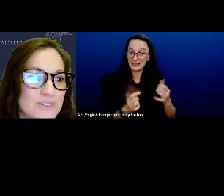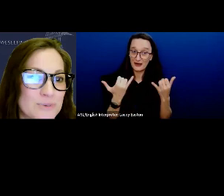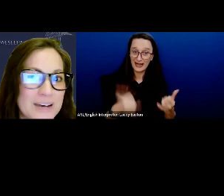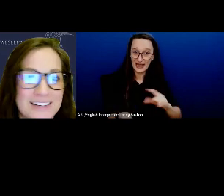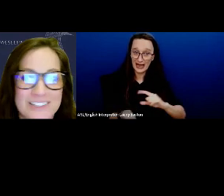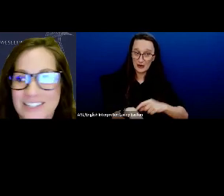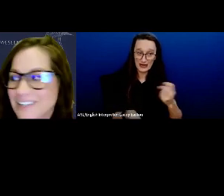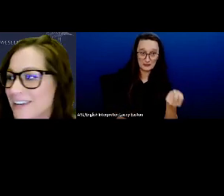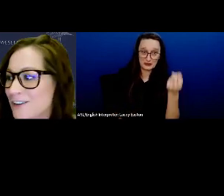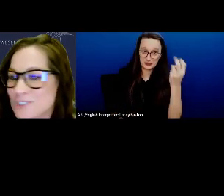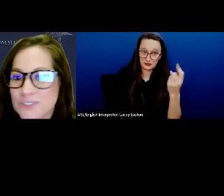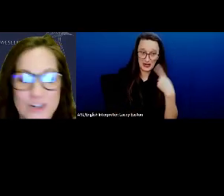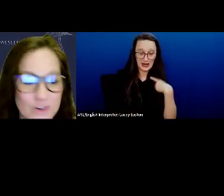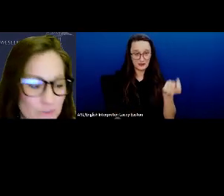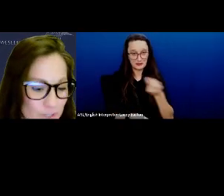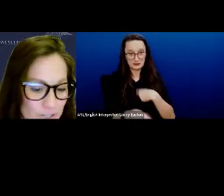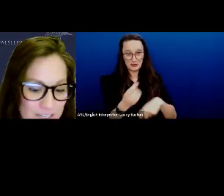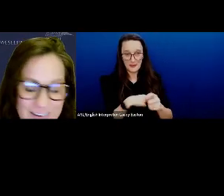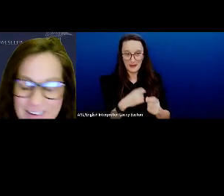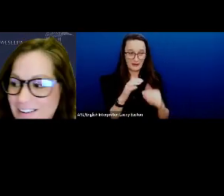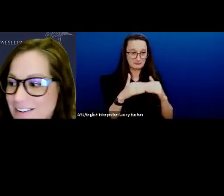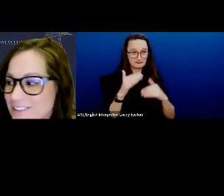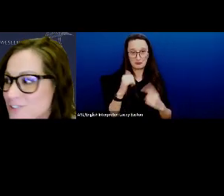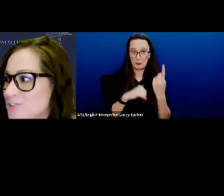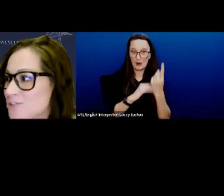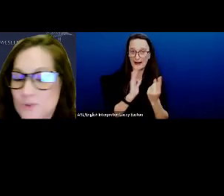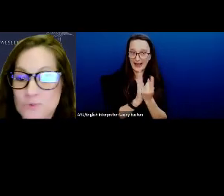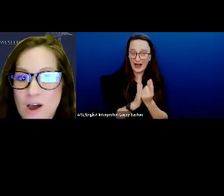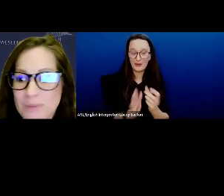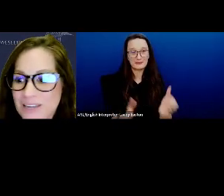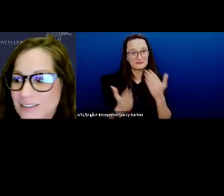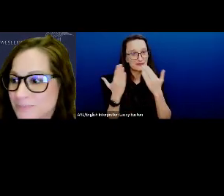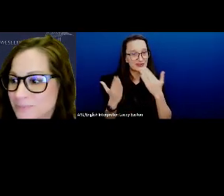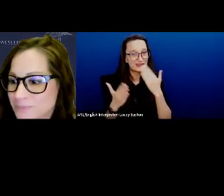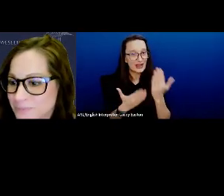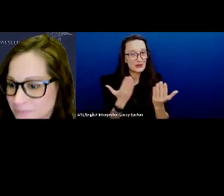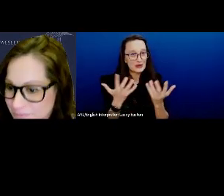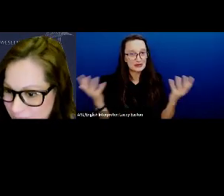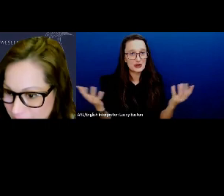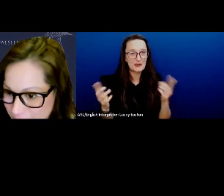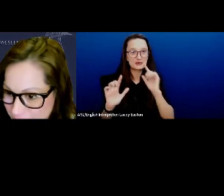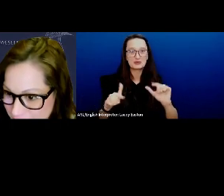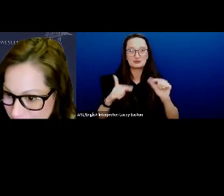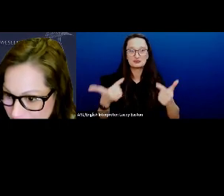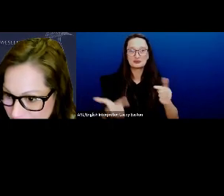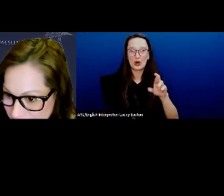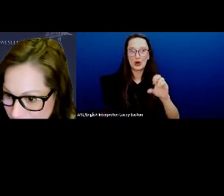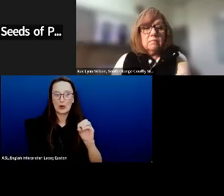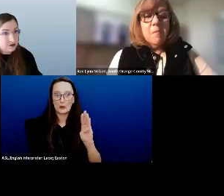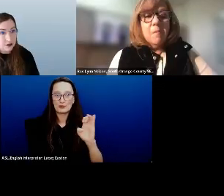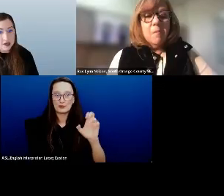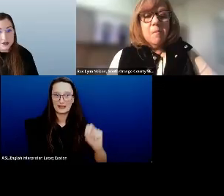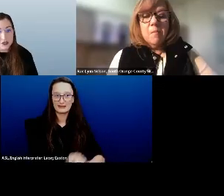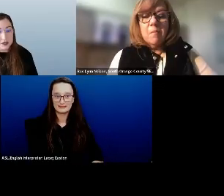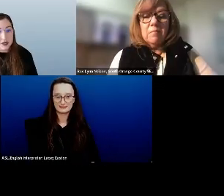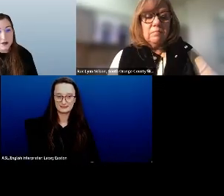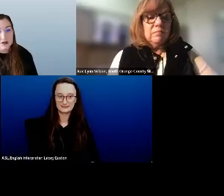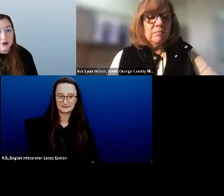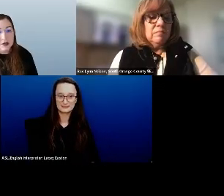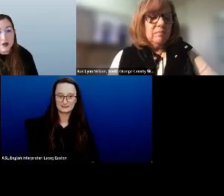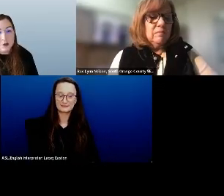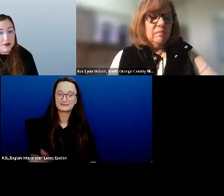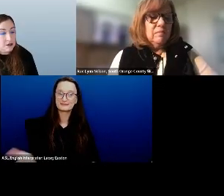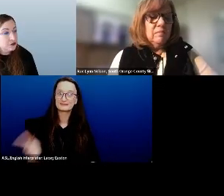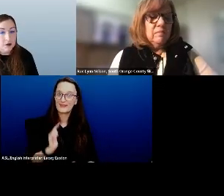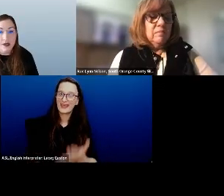muchas gracias a todos y se lo entregaré a Robin, muchas gracias, así que esperamos que se unan